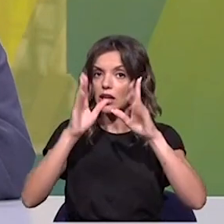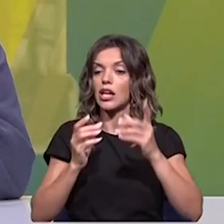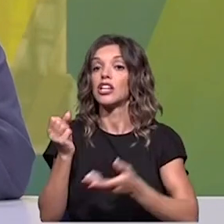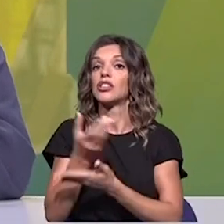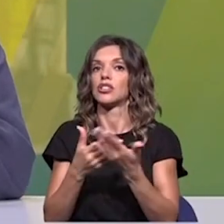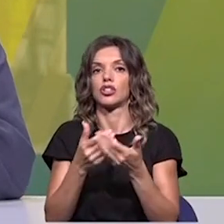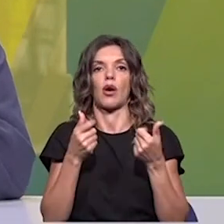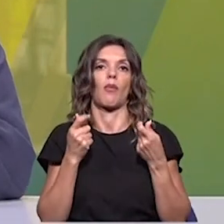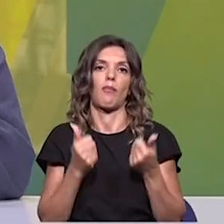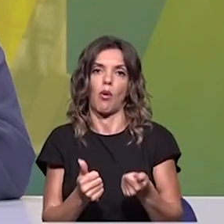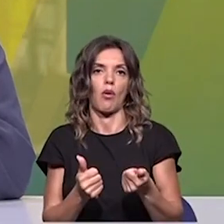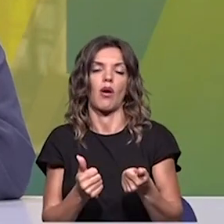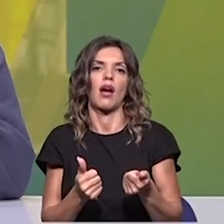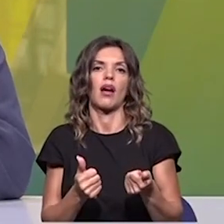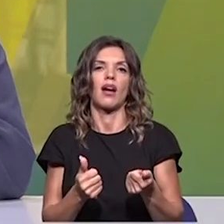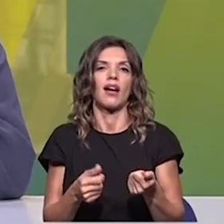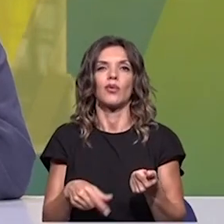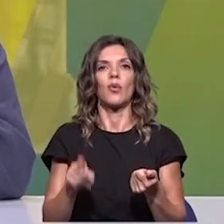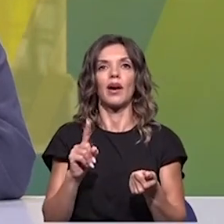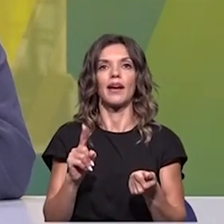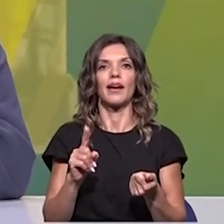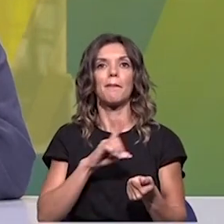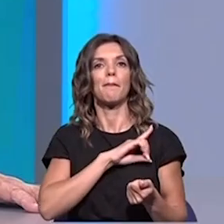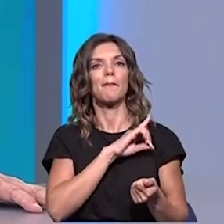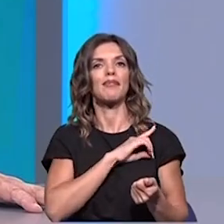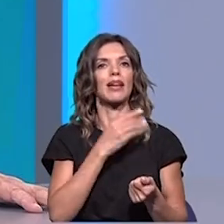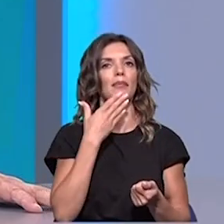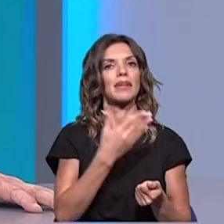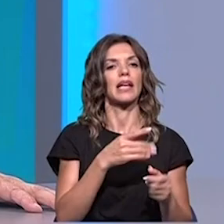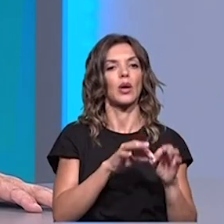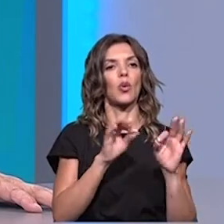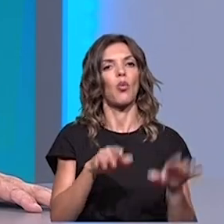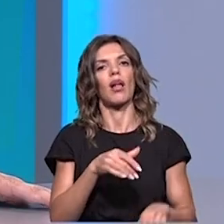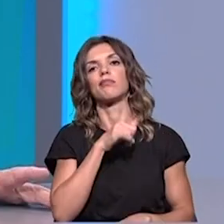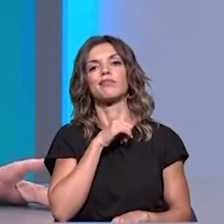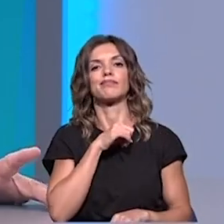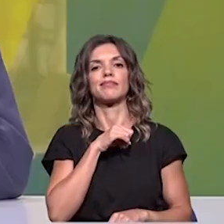e não é o privado pedir os valores que quer pedir ou os preços que quer pedir.